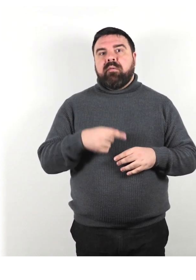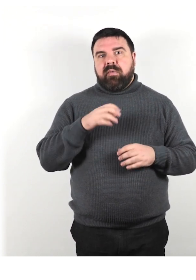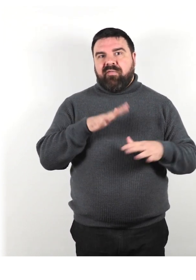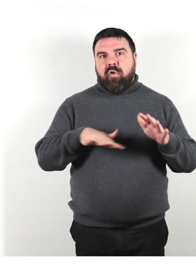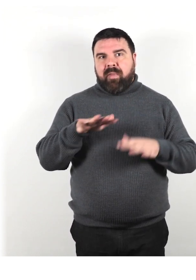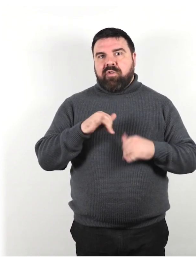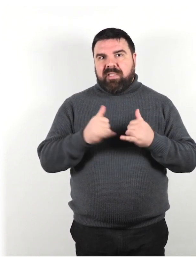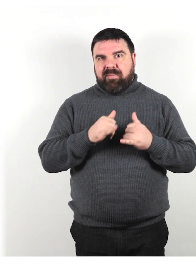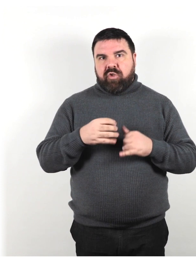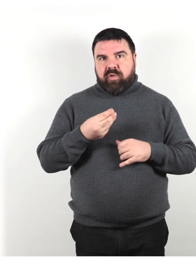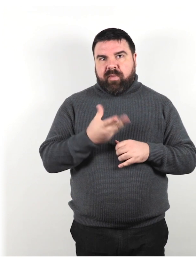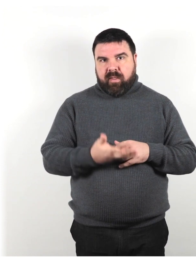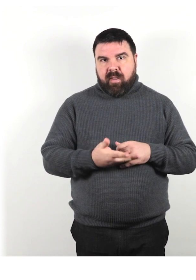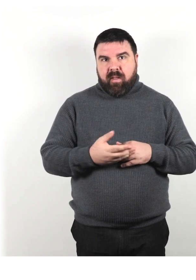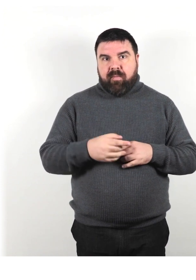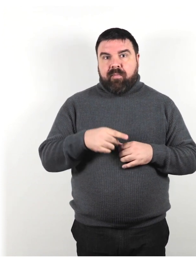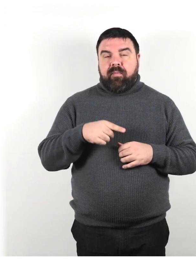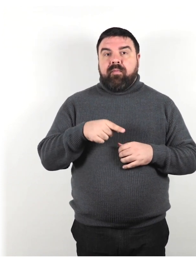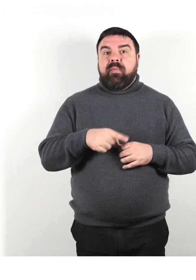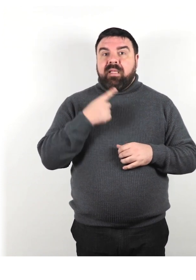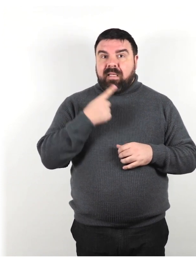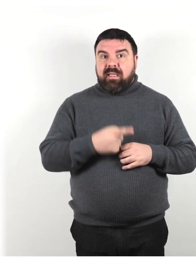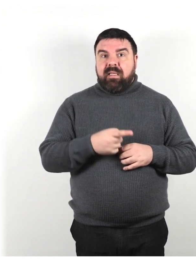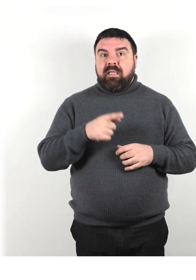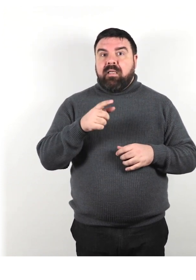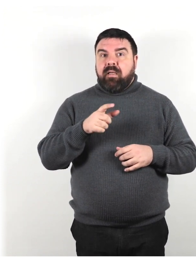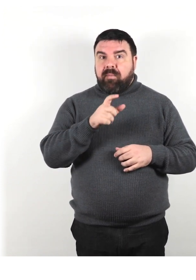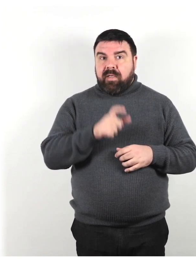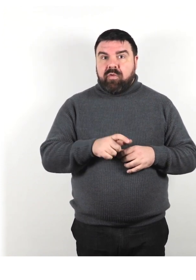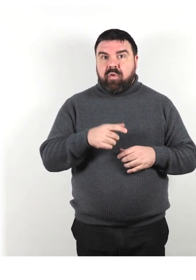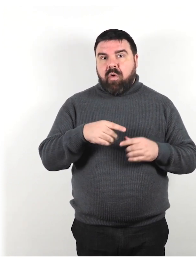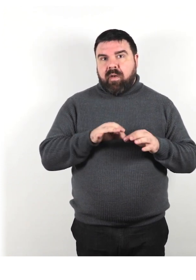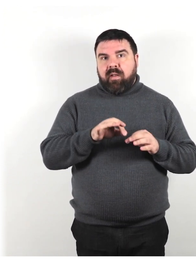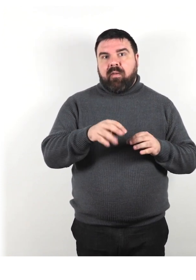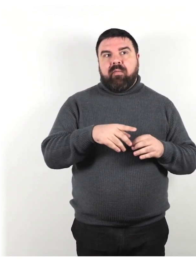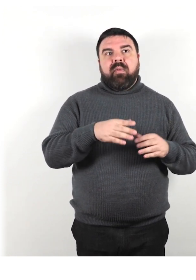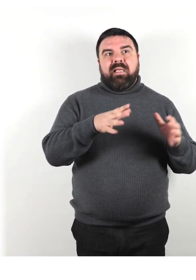Ad esempio, di alla persona di "camminare due isolati e poi girare a sinistra".